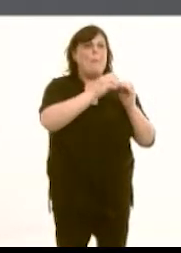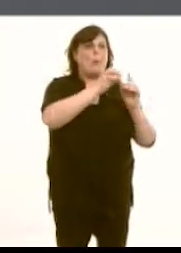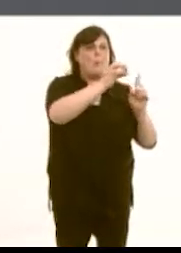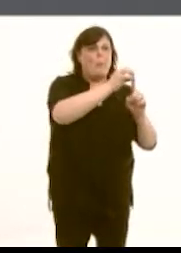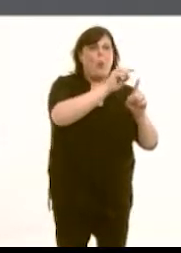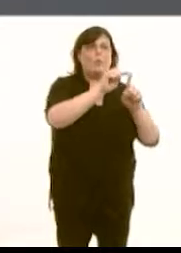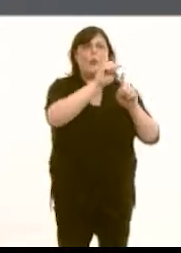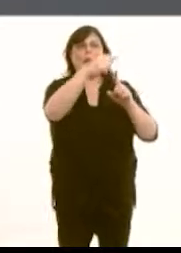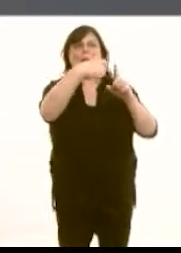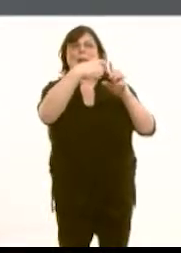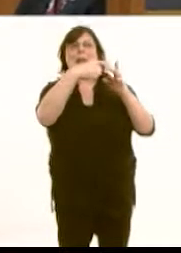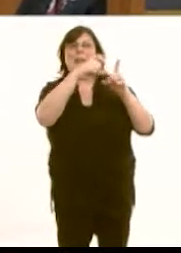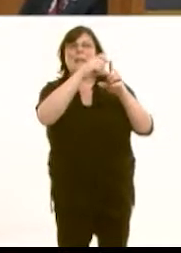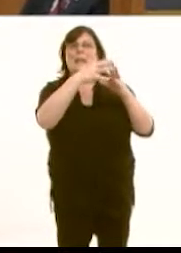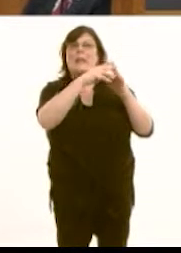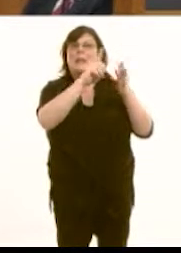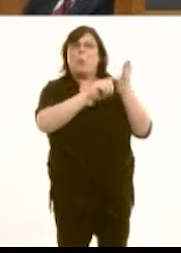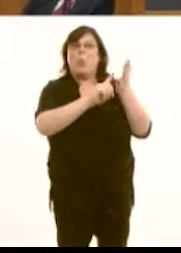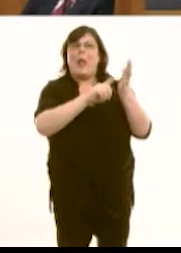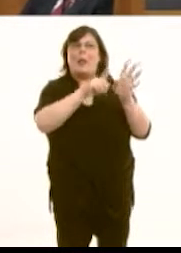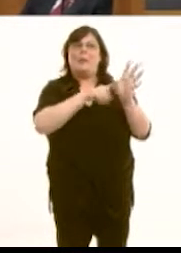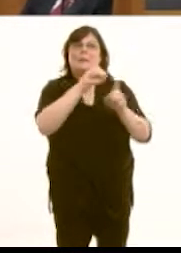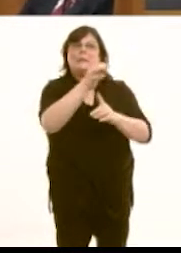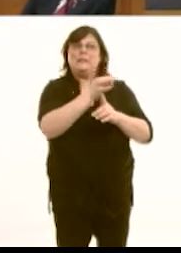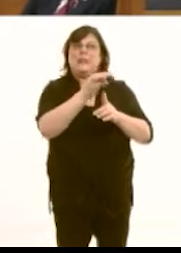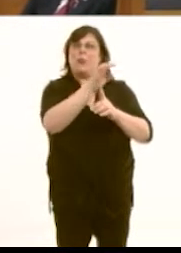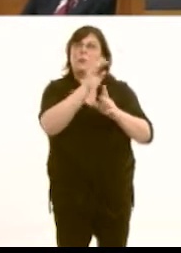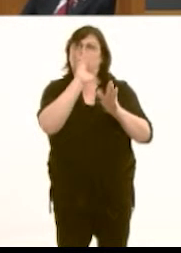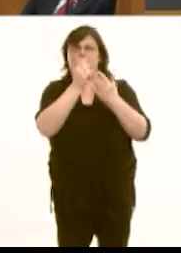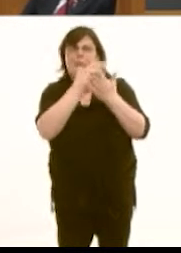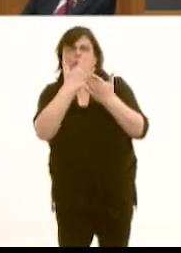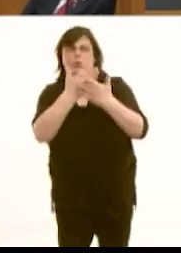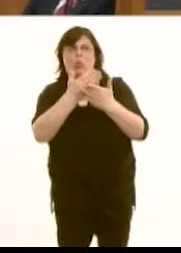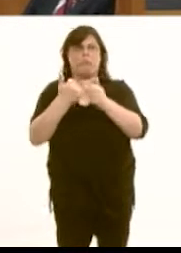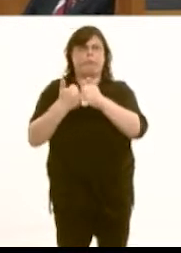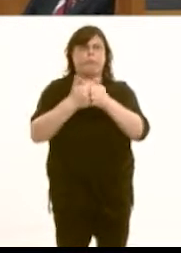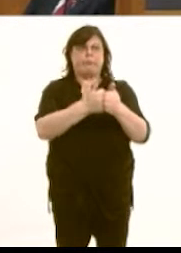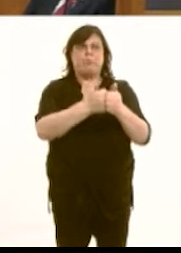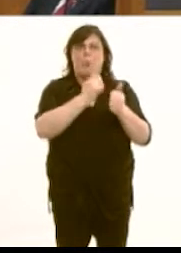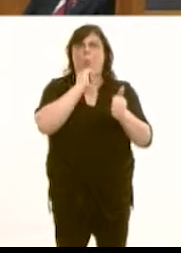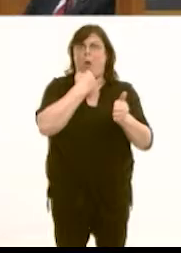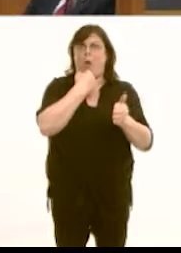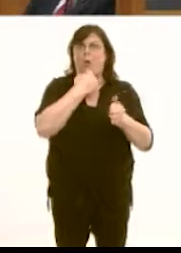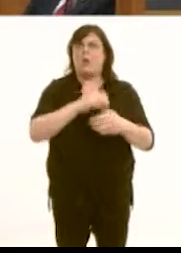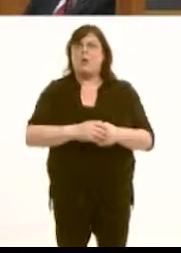a Chydweli yn fy etholaeth yn elwa ar ddinas-ranbarth bae Abertawe? Carwyn Jones: Maeín hollbwysig sicrhau bod y rhanbarth yn cael ei ystyried fel rhanbarth